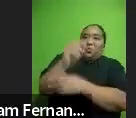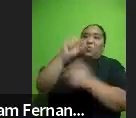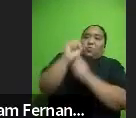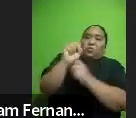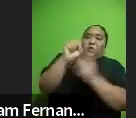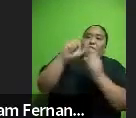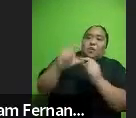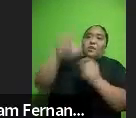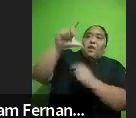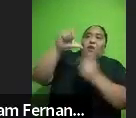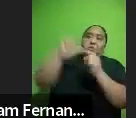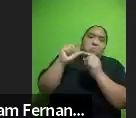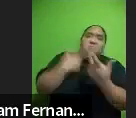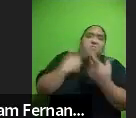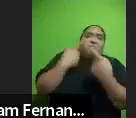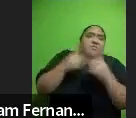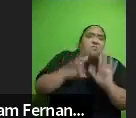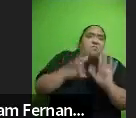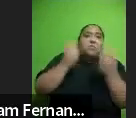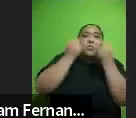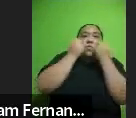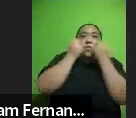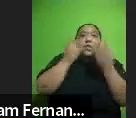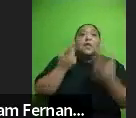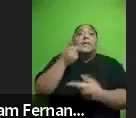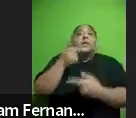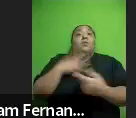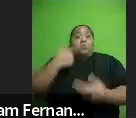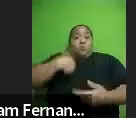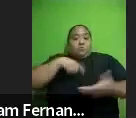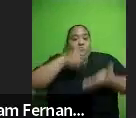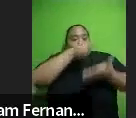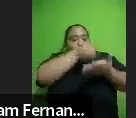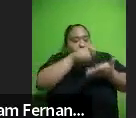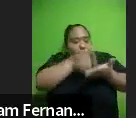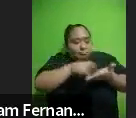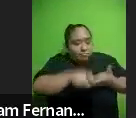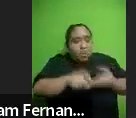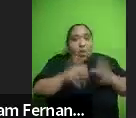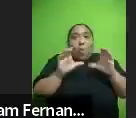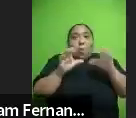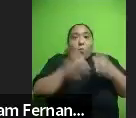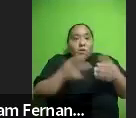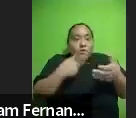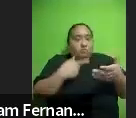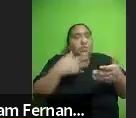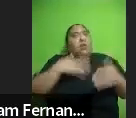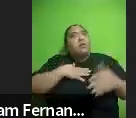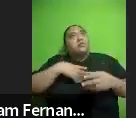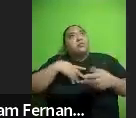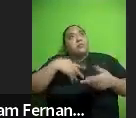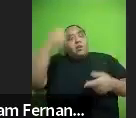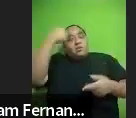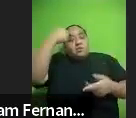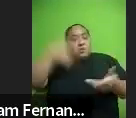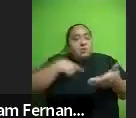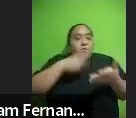mayúscula. cuando 1 se dedica a escribir sobre sobre comunidades de sobre comunidades de personas sordas. sordas, es muy difícil